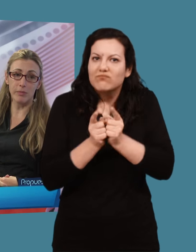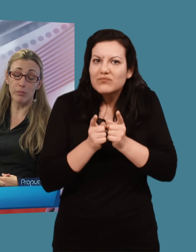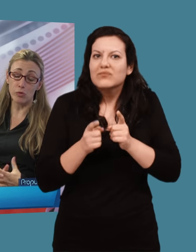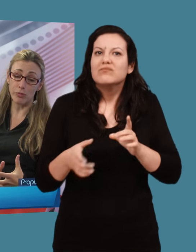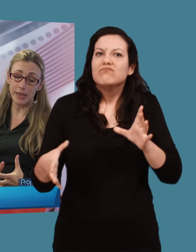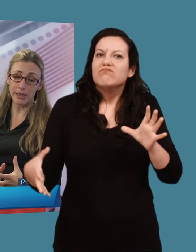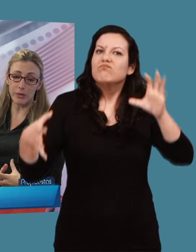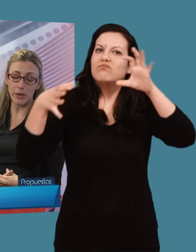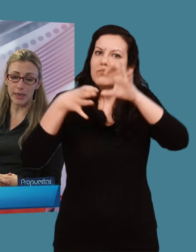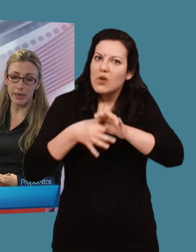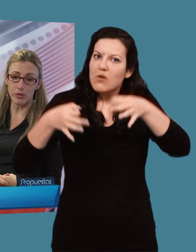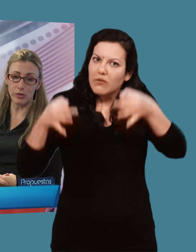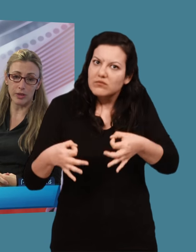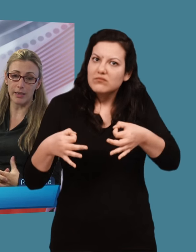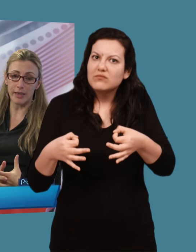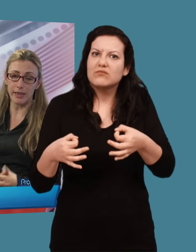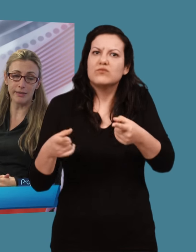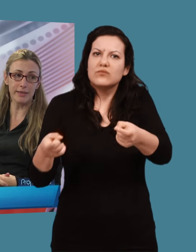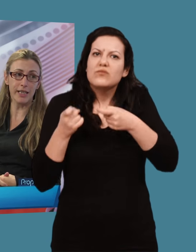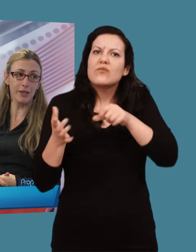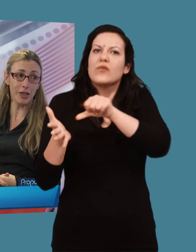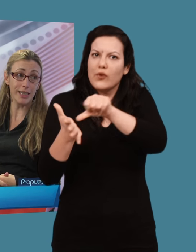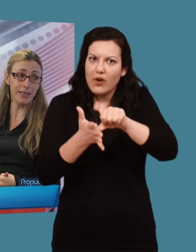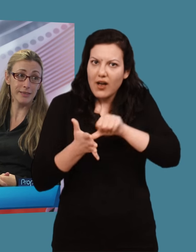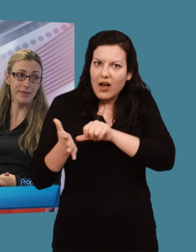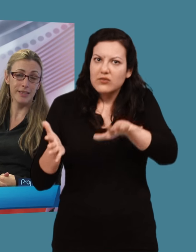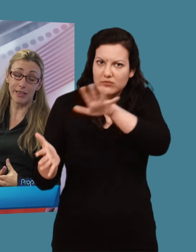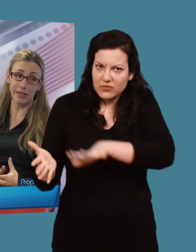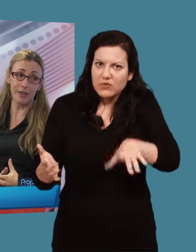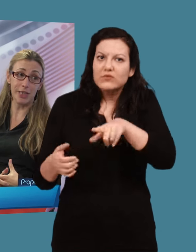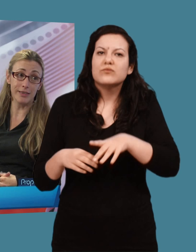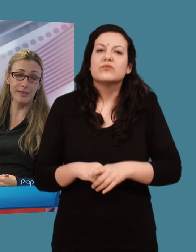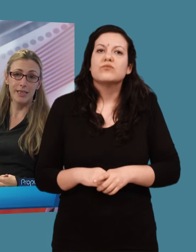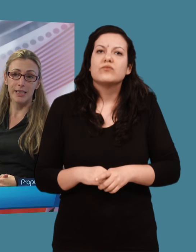mucho más articuladas con las necesidades locales y regionales.